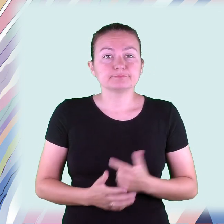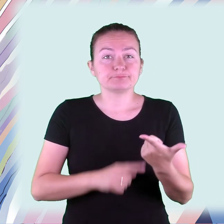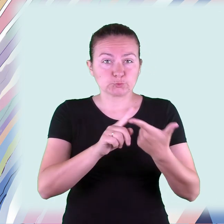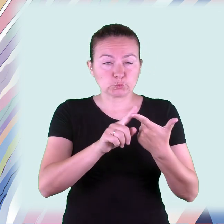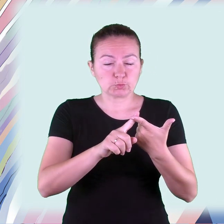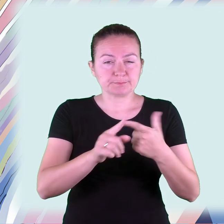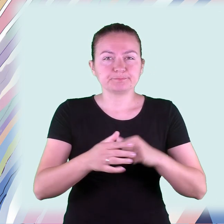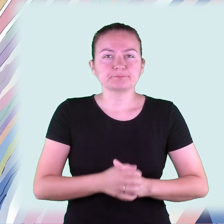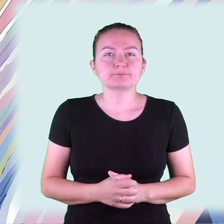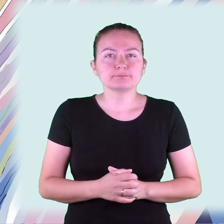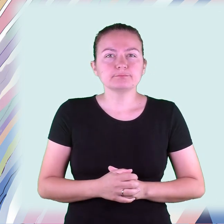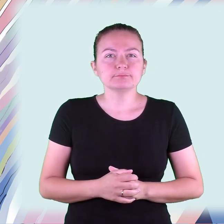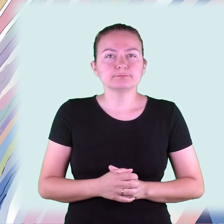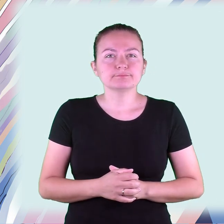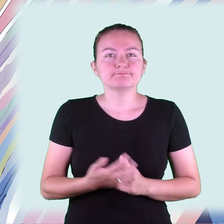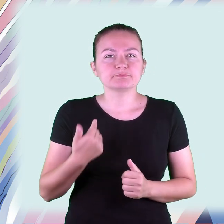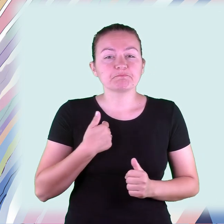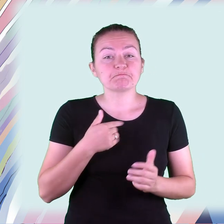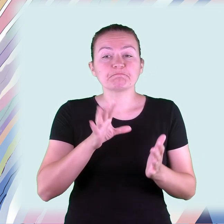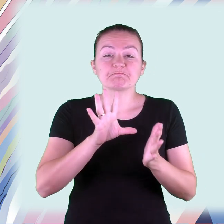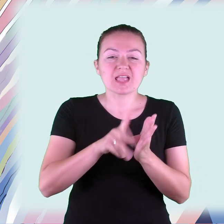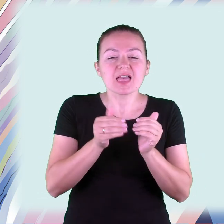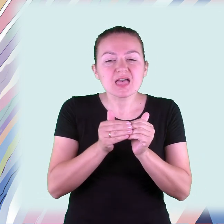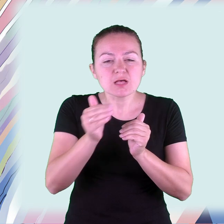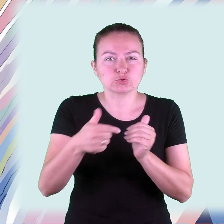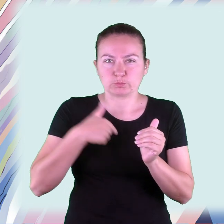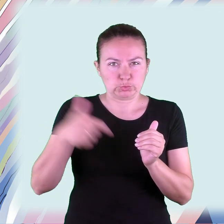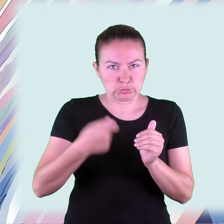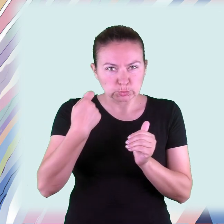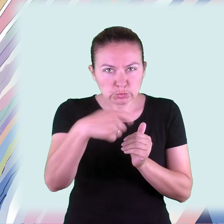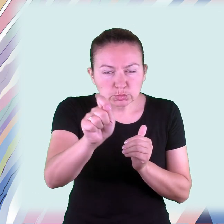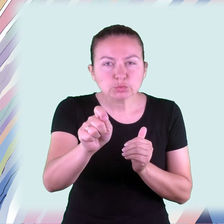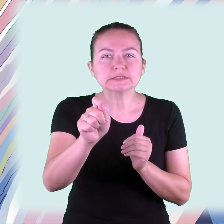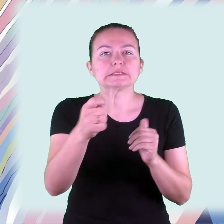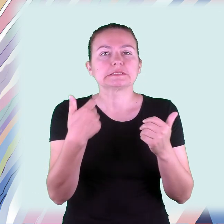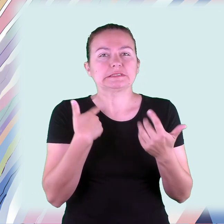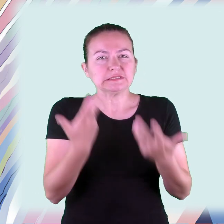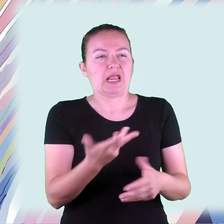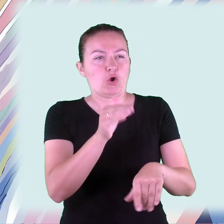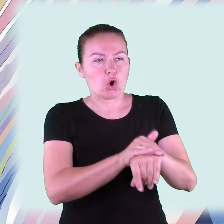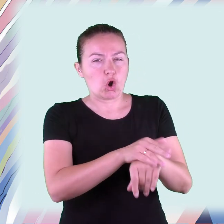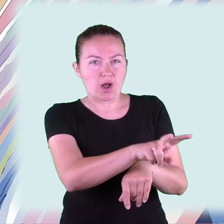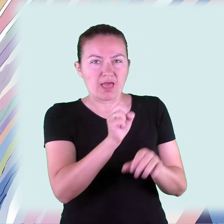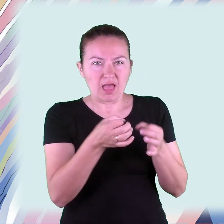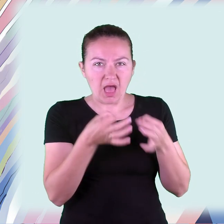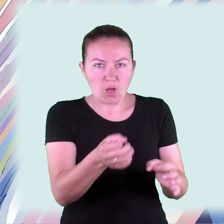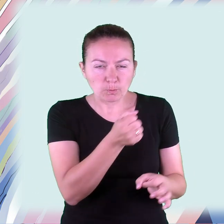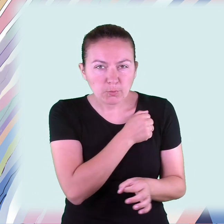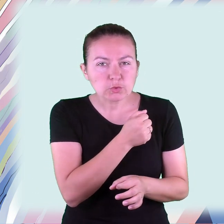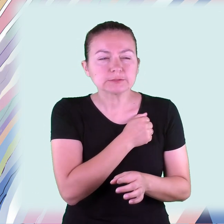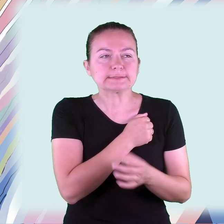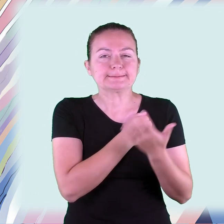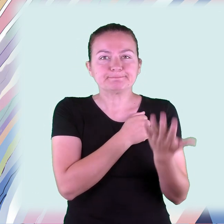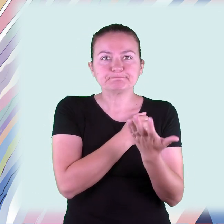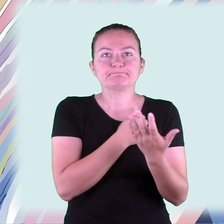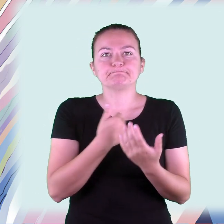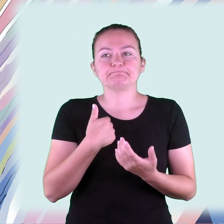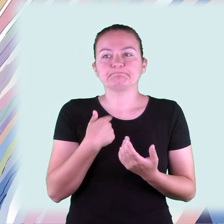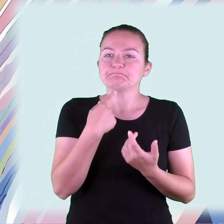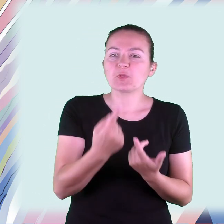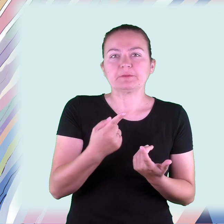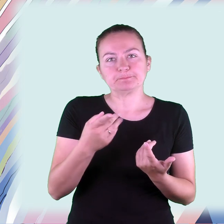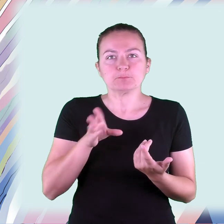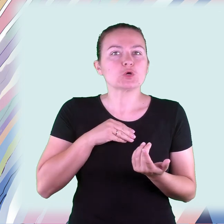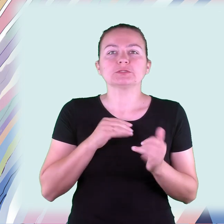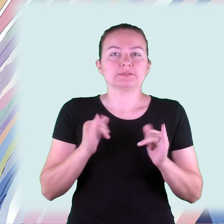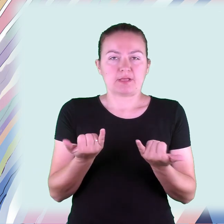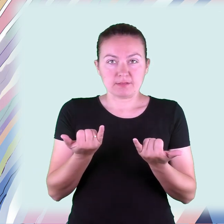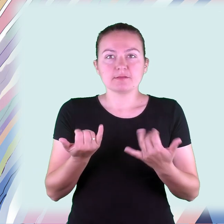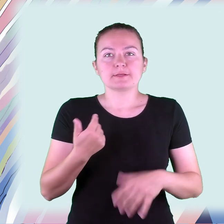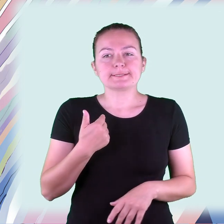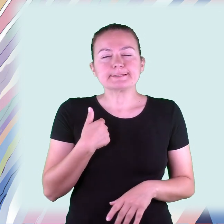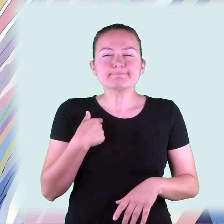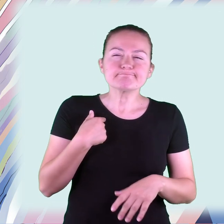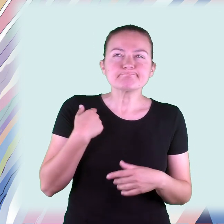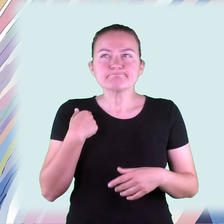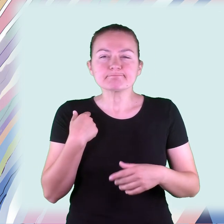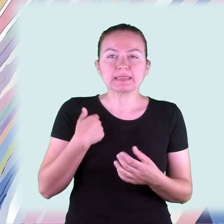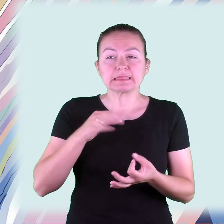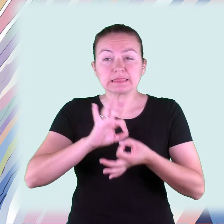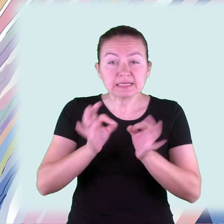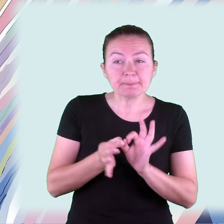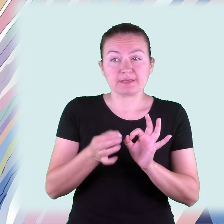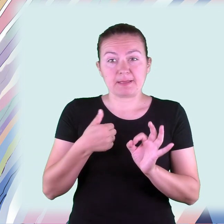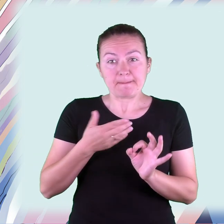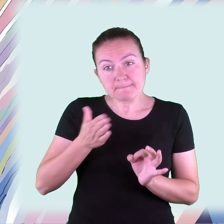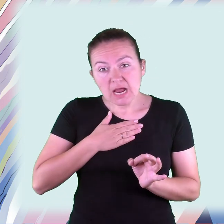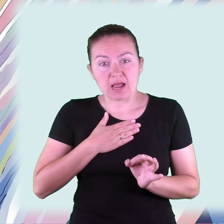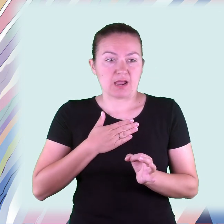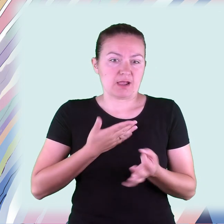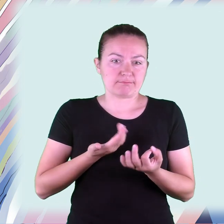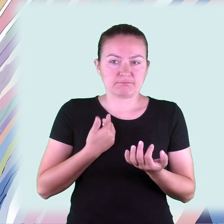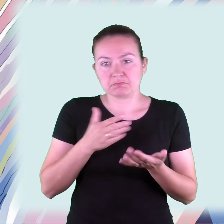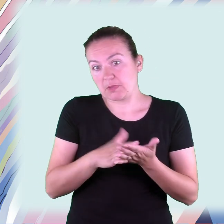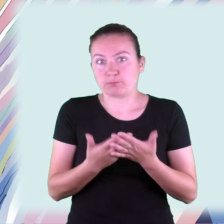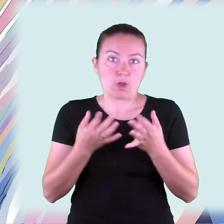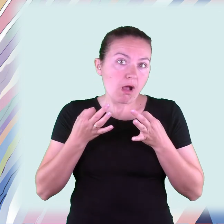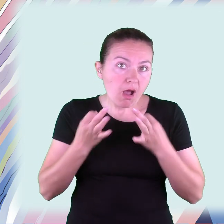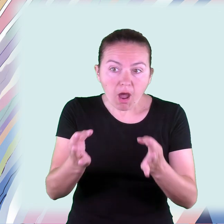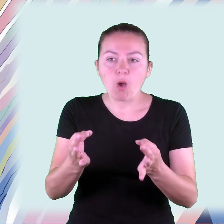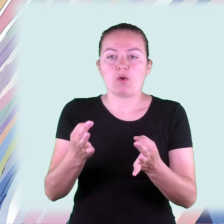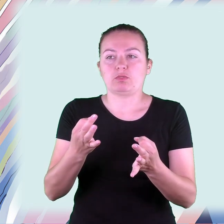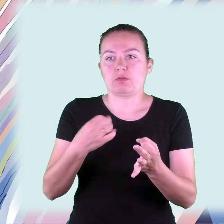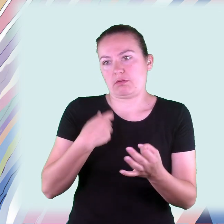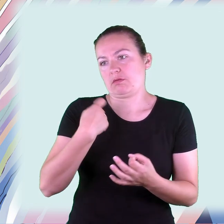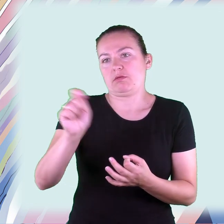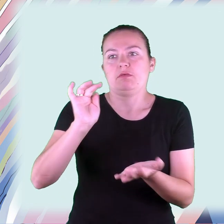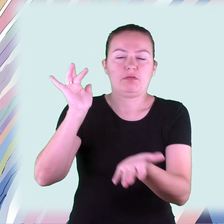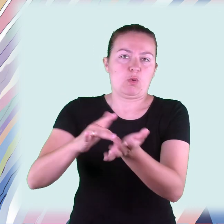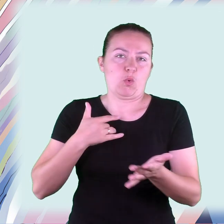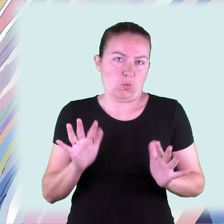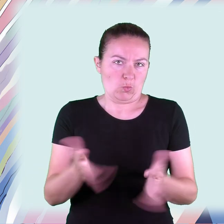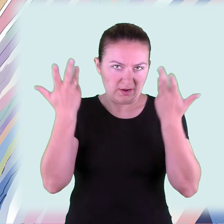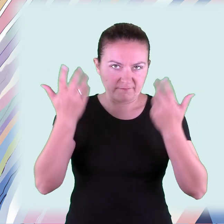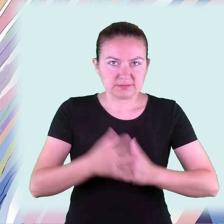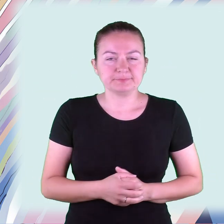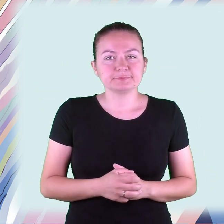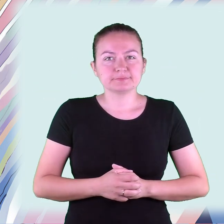2. Muszę wyjechać poza miasto. Chciałbym pożyczyć od kolegi samochód. Mogę powiedzieć: “Gdybym miał czym tam dojechać, byłoby mi łatwiej”.